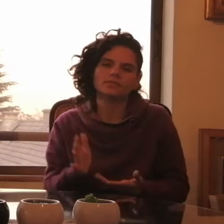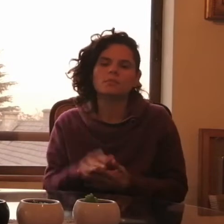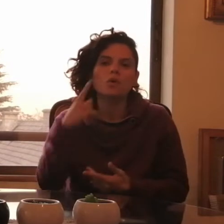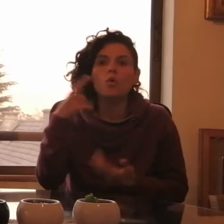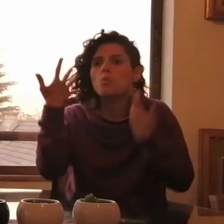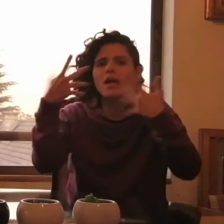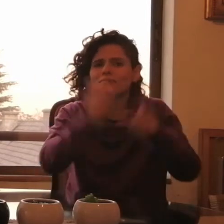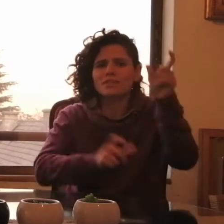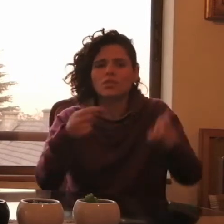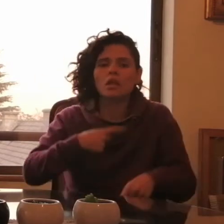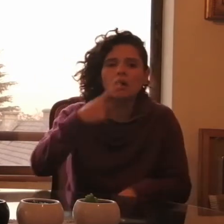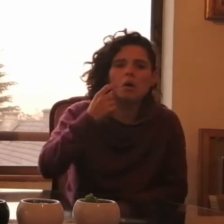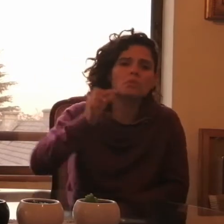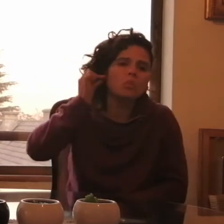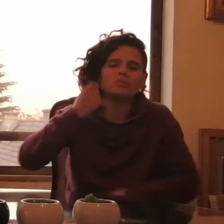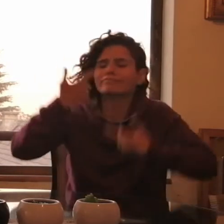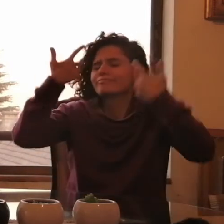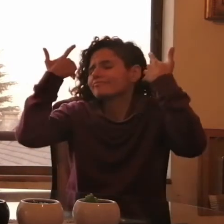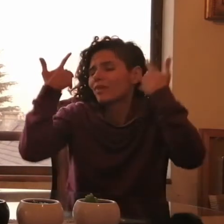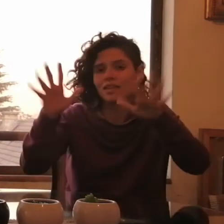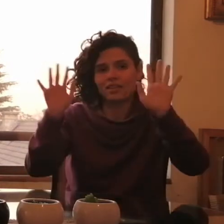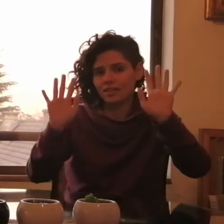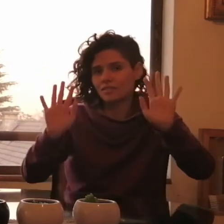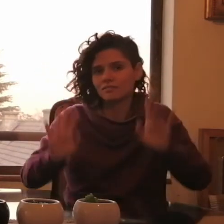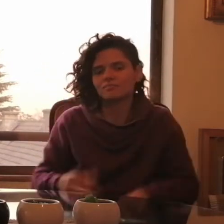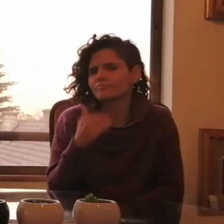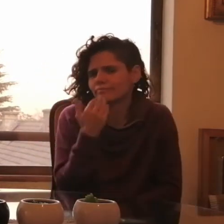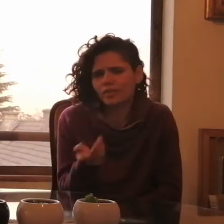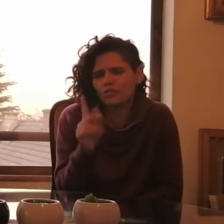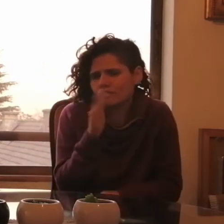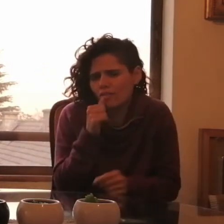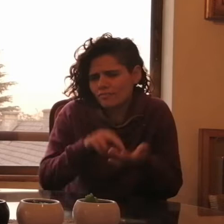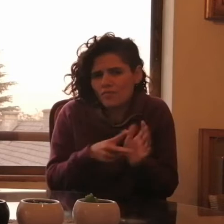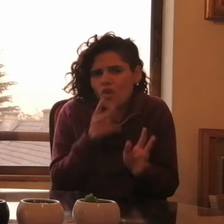hombre o mujer o lo que sea, da lo mismo no es tema, no sé por qué en realidad no se